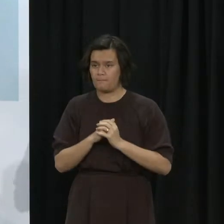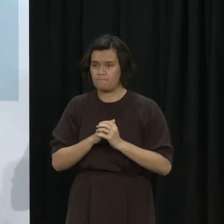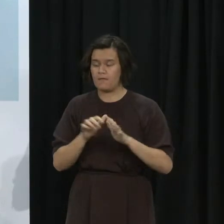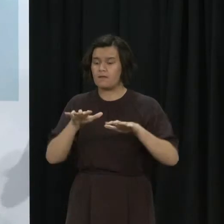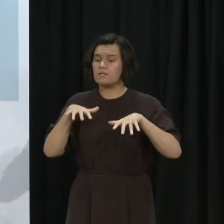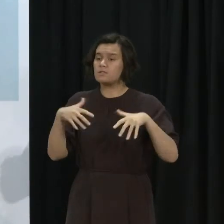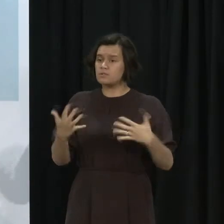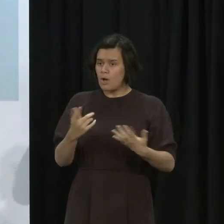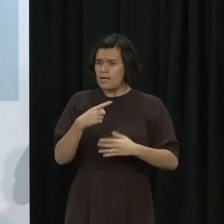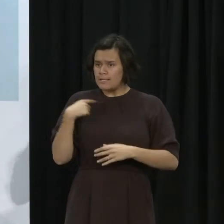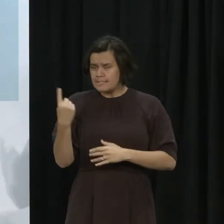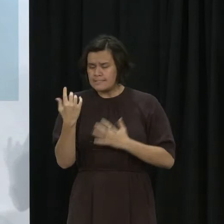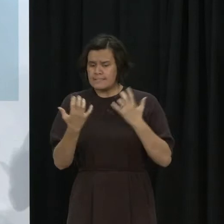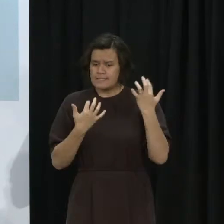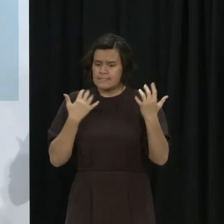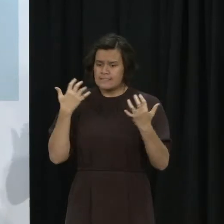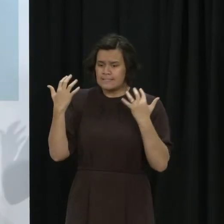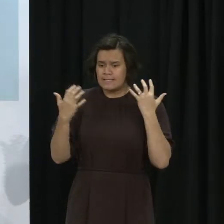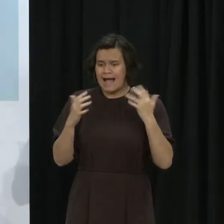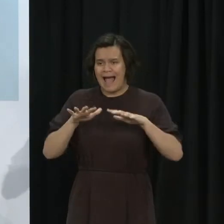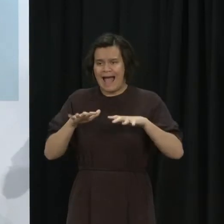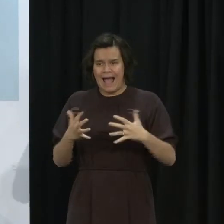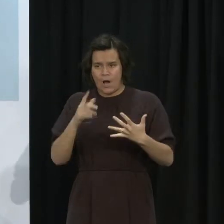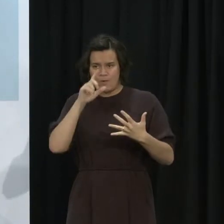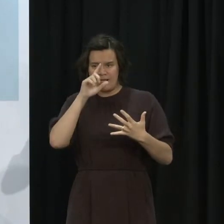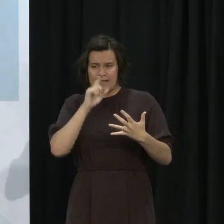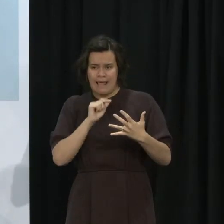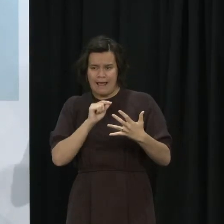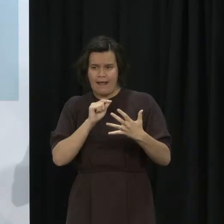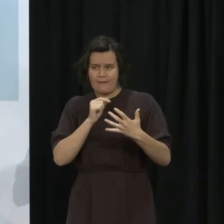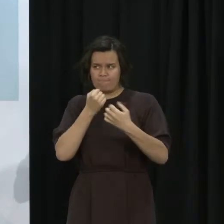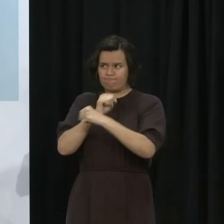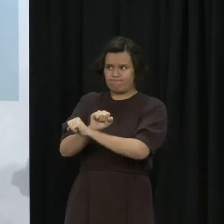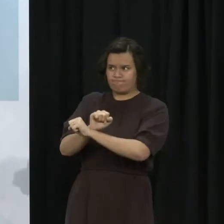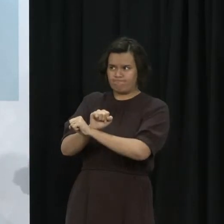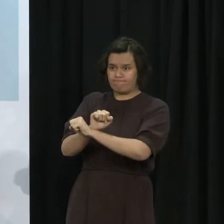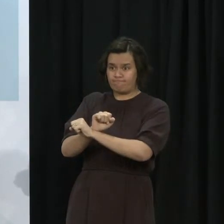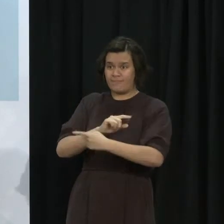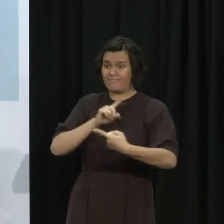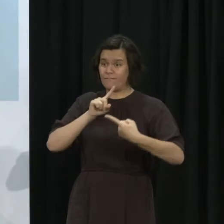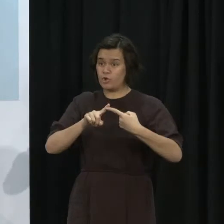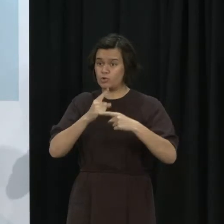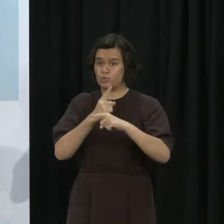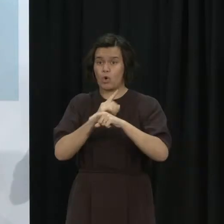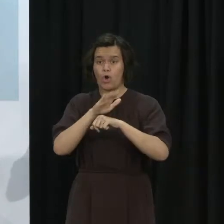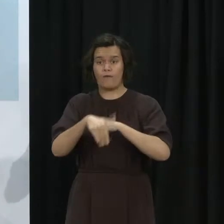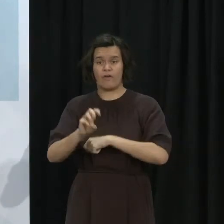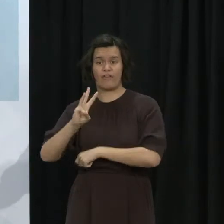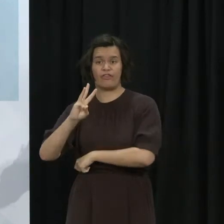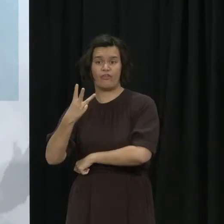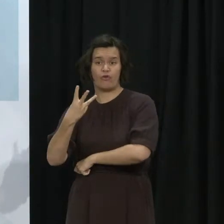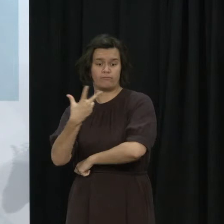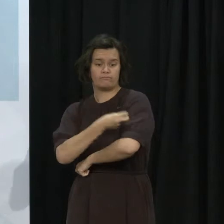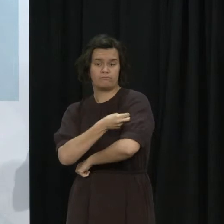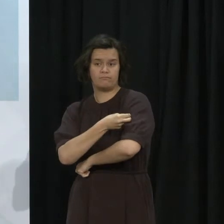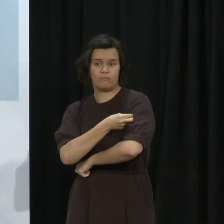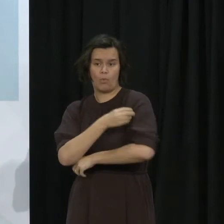uru mai ki roto i a maatau motuhake Ko nga whakaurunga ko te momo Omicron. Ko ta tatou mahi ppho inaianei ko te whakaroa, te whakakore mai i te kuhu atu ki te hapori o Aotearoa mo te wa roa ka taea e